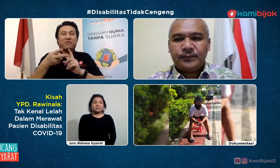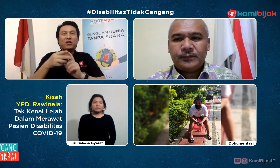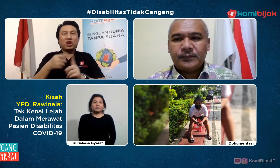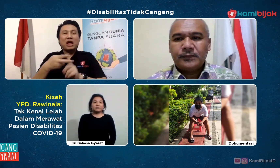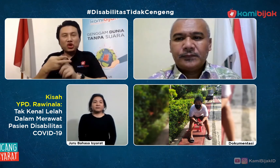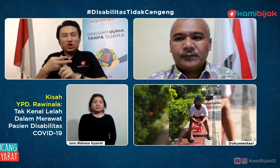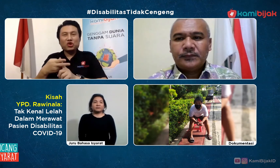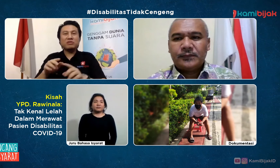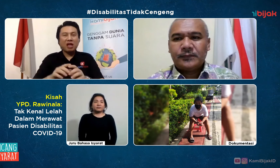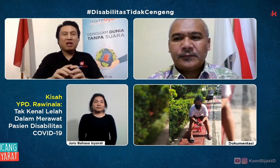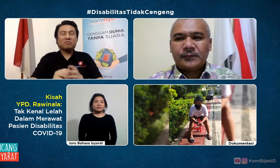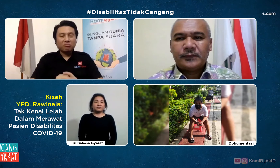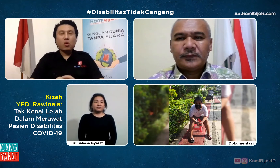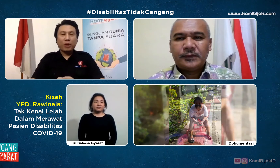Nah berarti ya banyak faktor seperti itu.